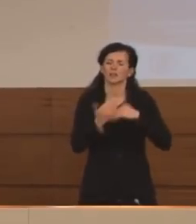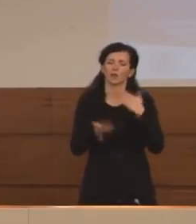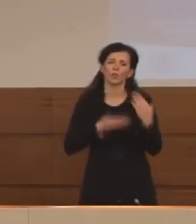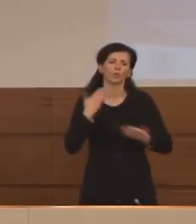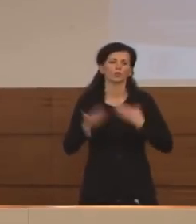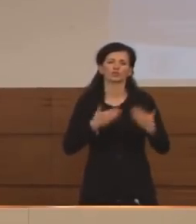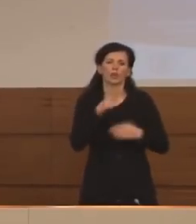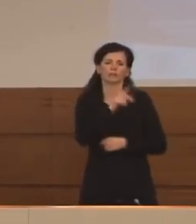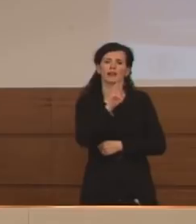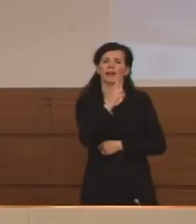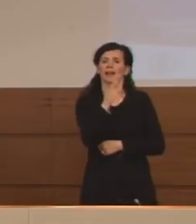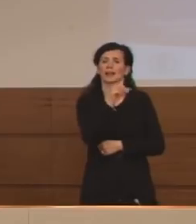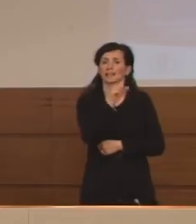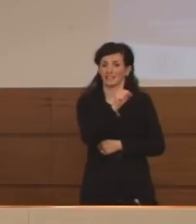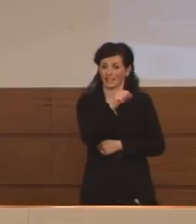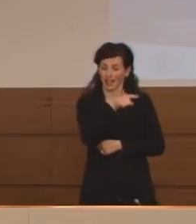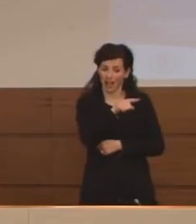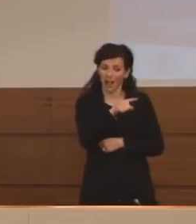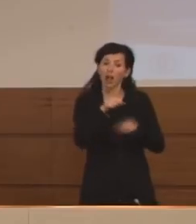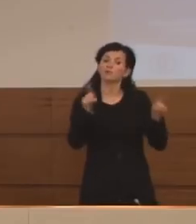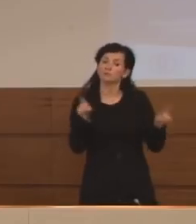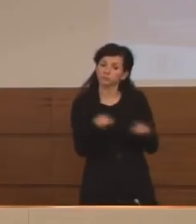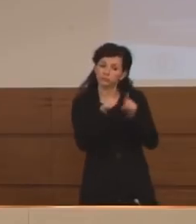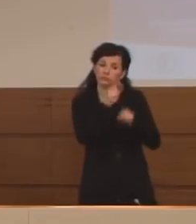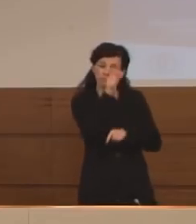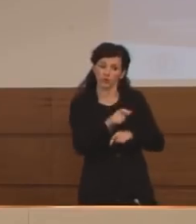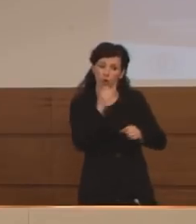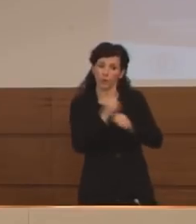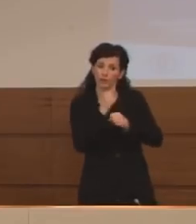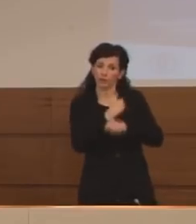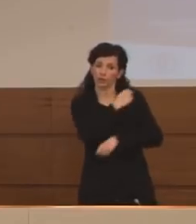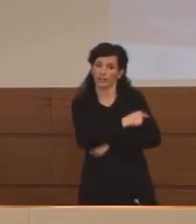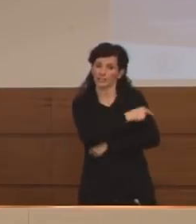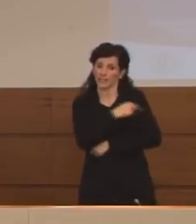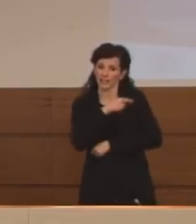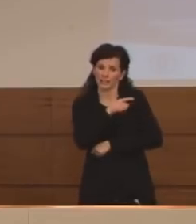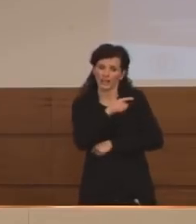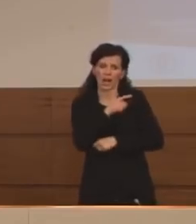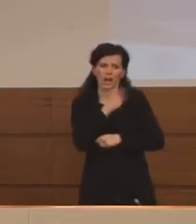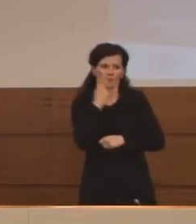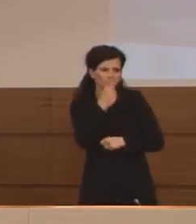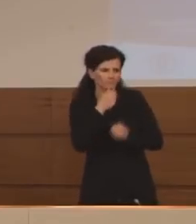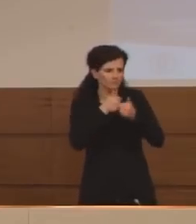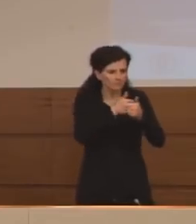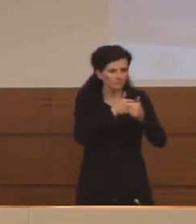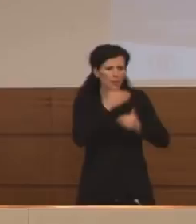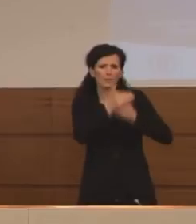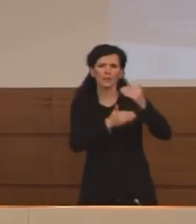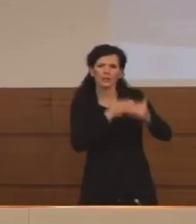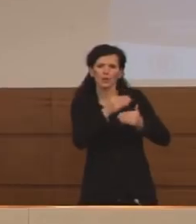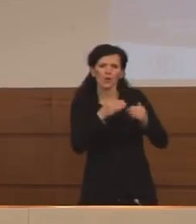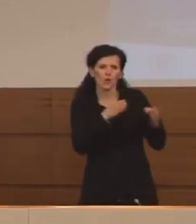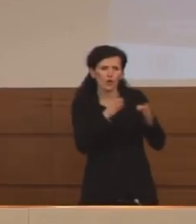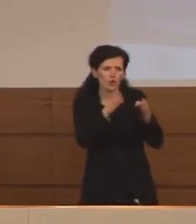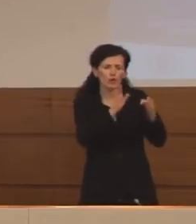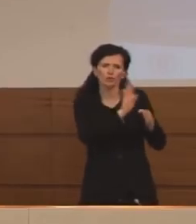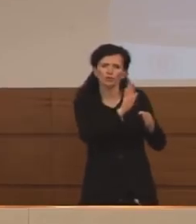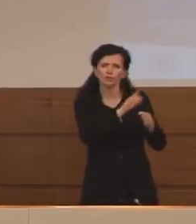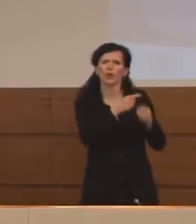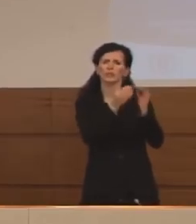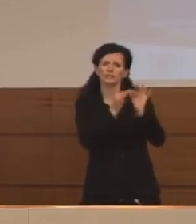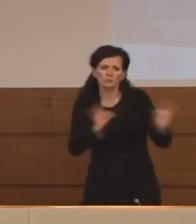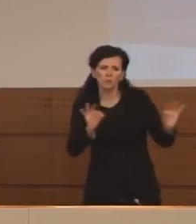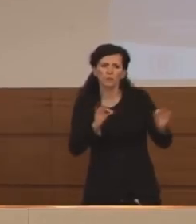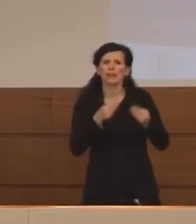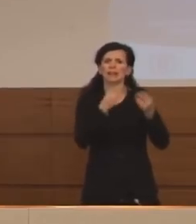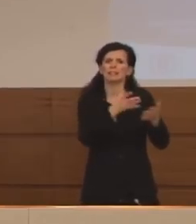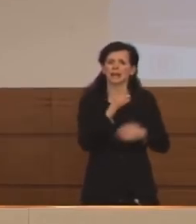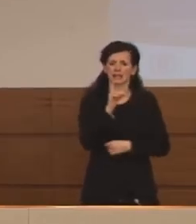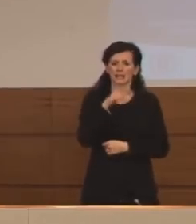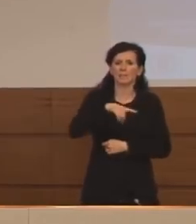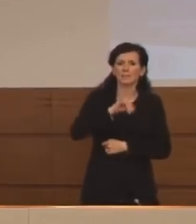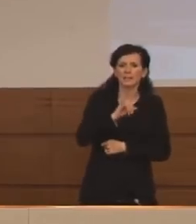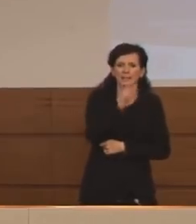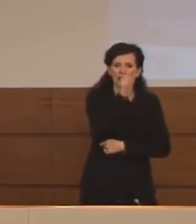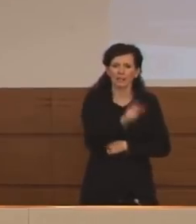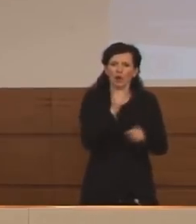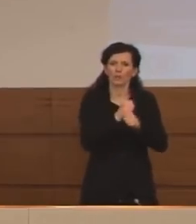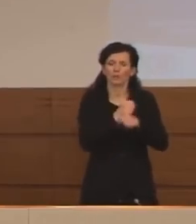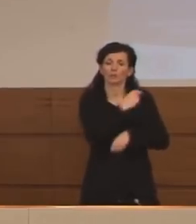Anche il training degli operatori e la disponibilità di dispositivi di protezione individuale è molto importante